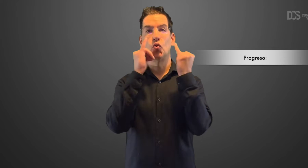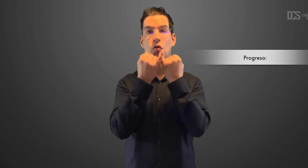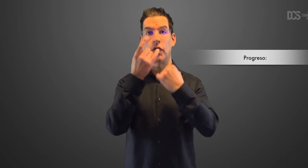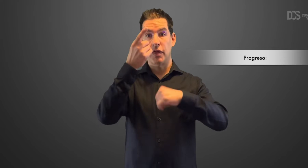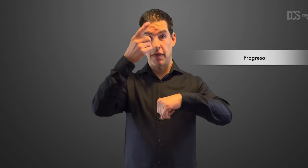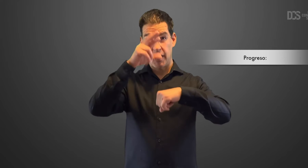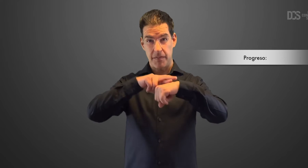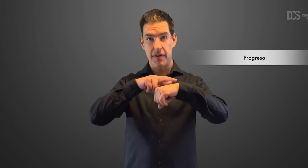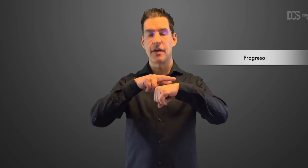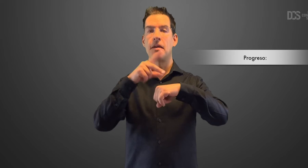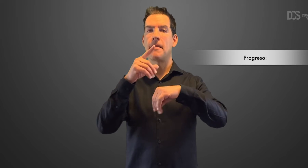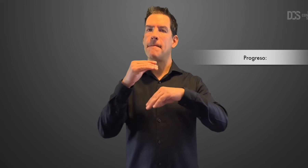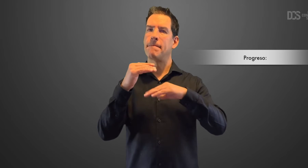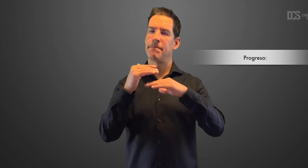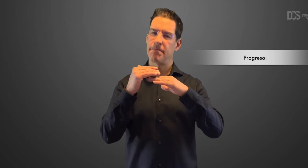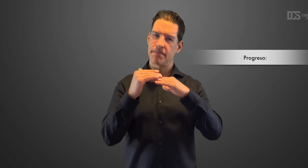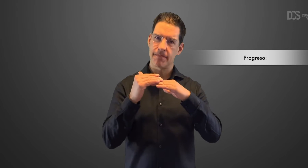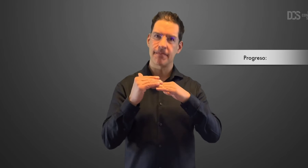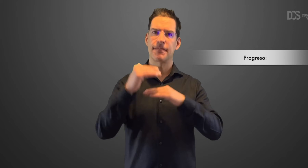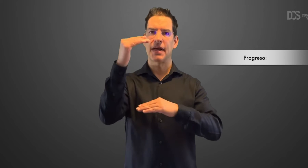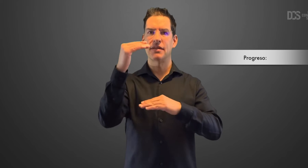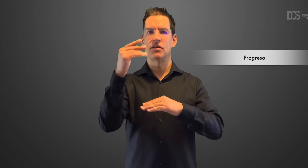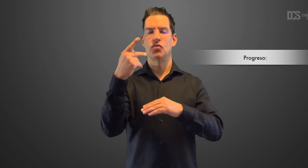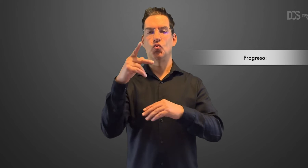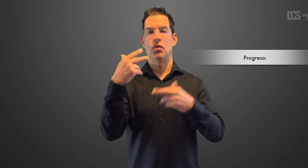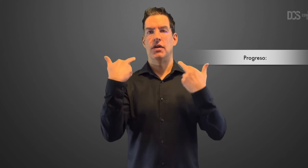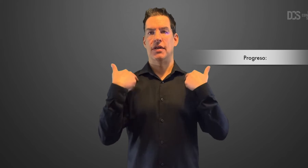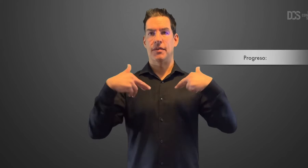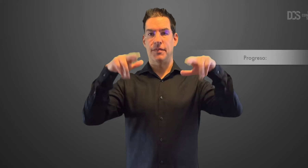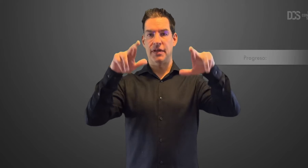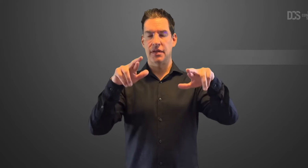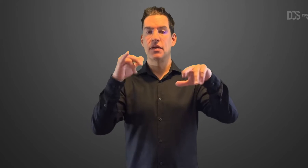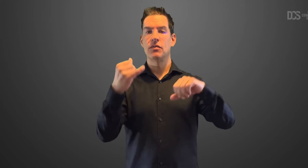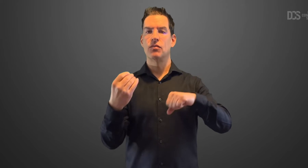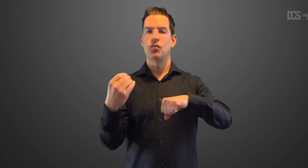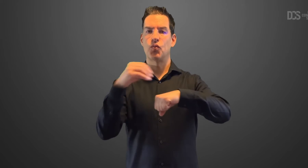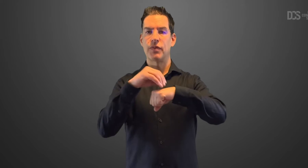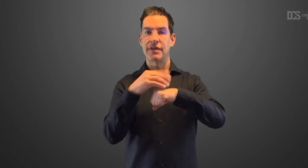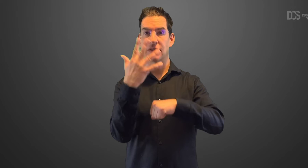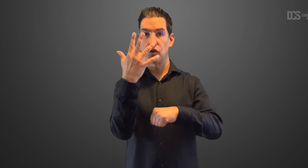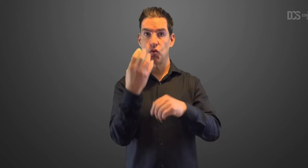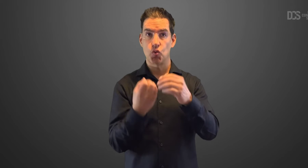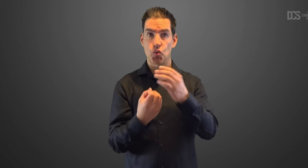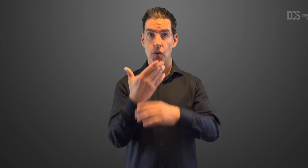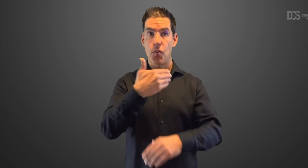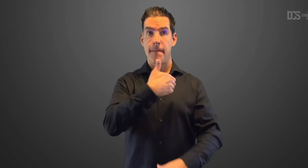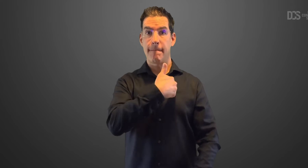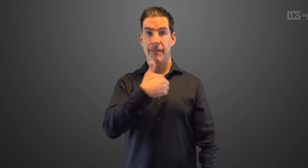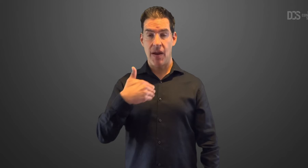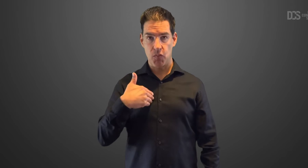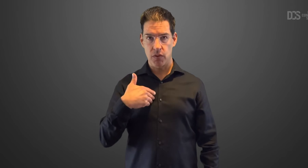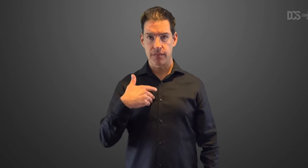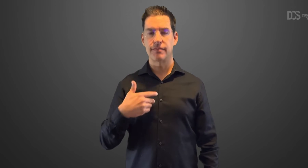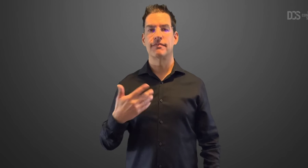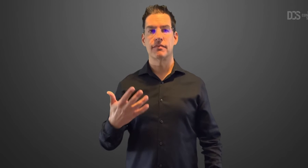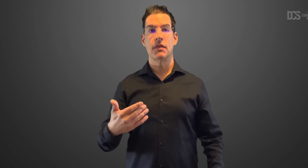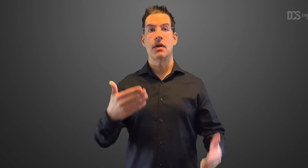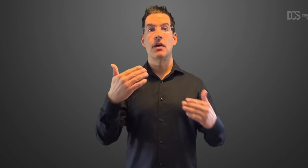La Junta Directiva ha aumentado su representación y añade cinco nuevos miembros.